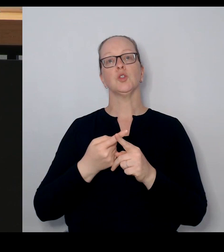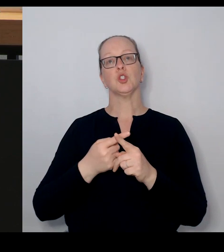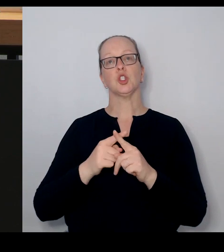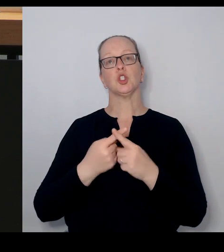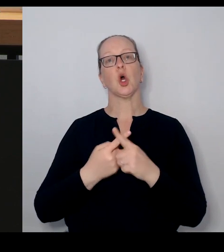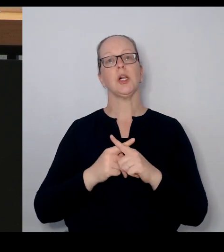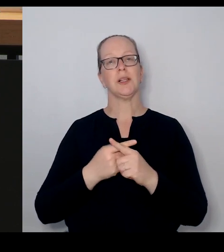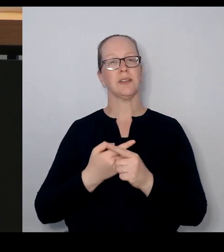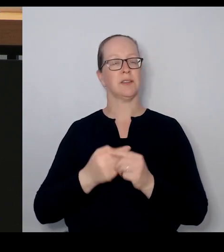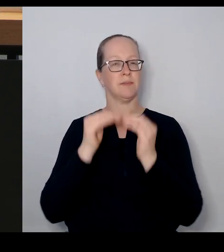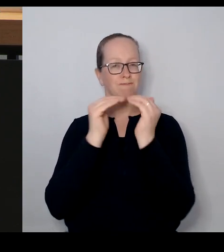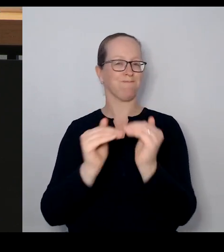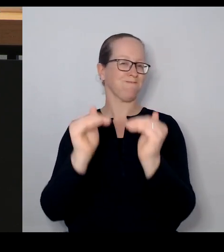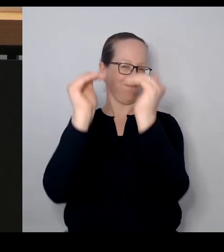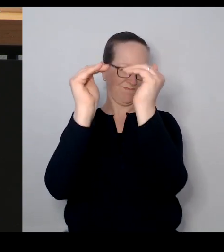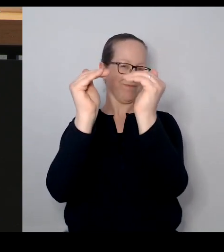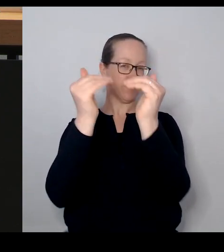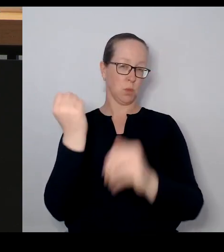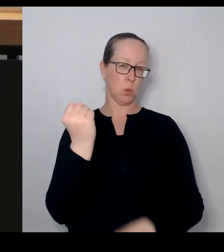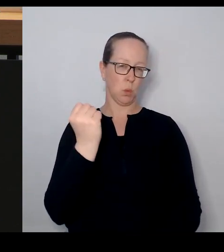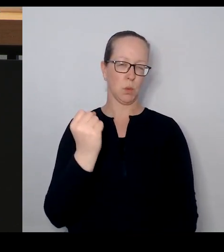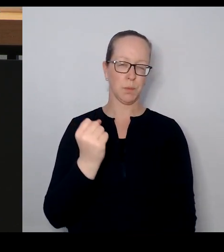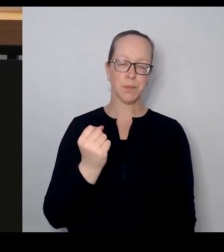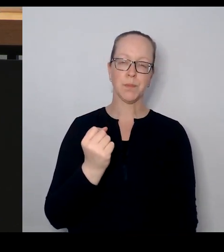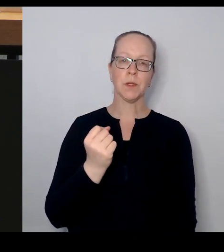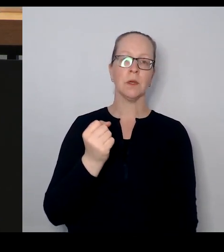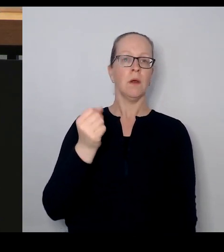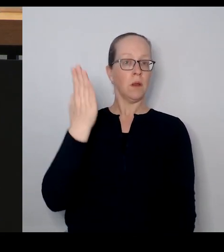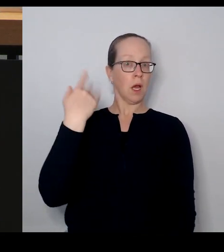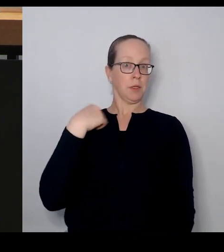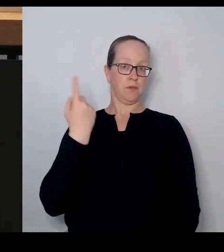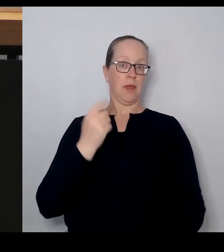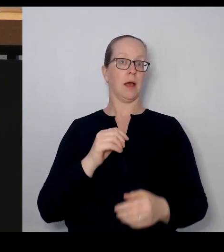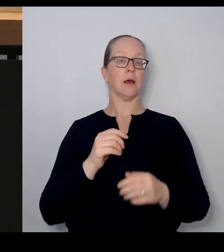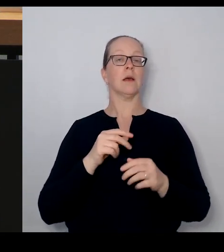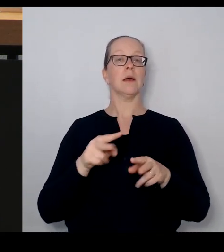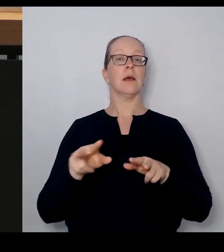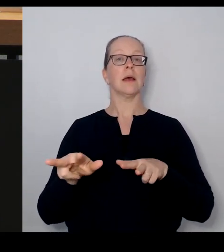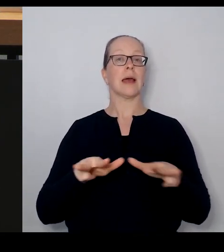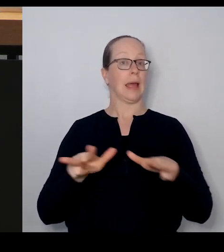der Regierung, aber wir haben bei den Krediten ja mitgestimmt. Und wir haben danach ja aber auch gesehen, dass es eine